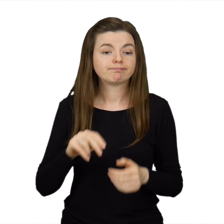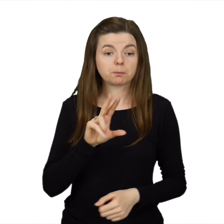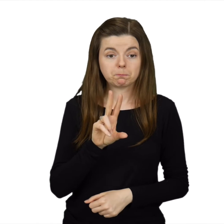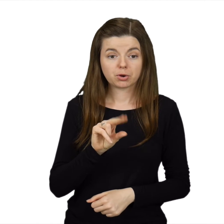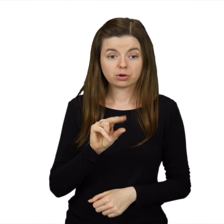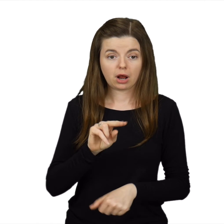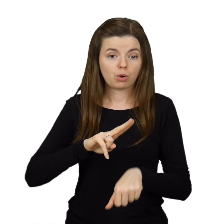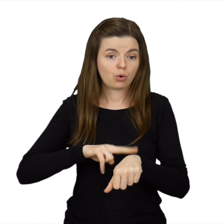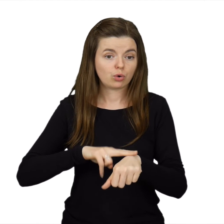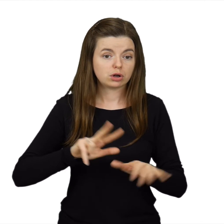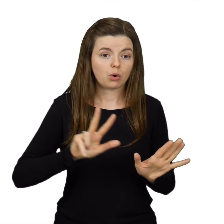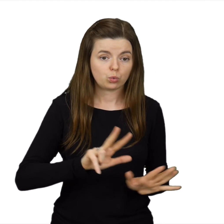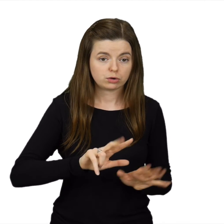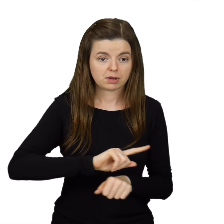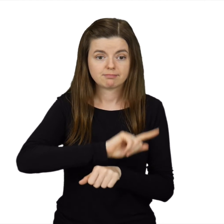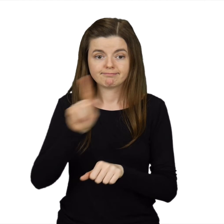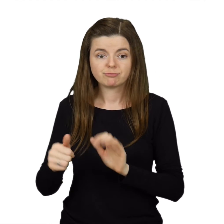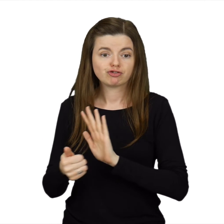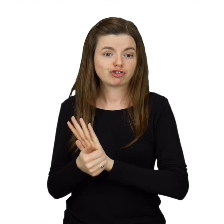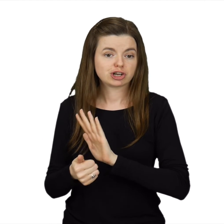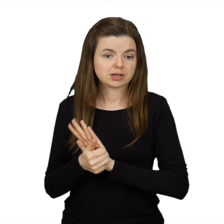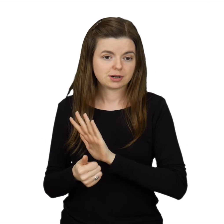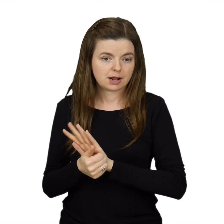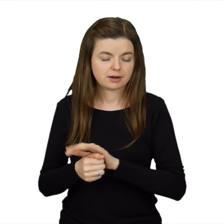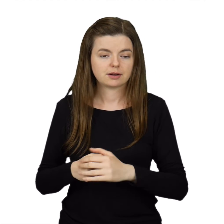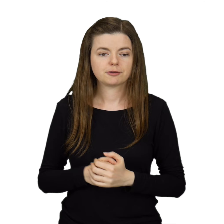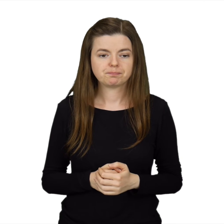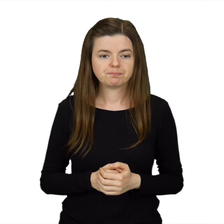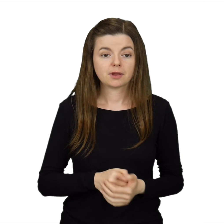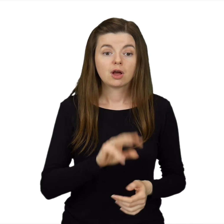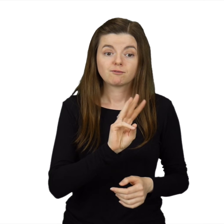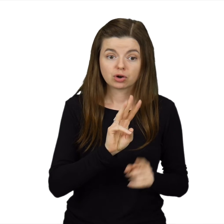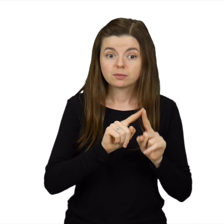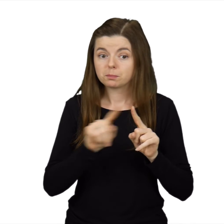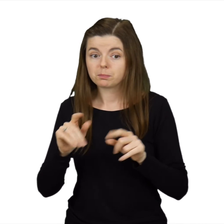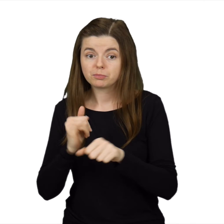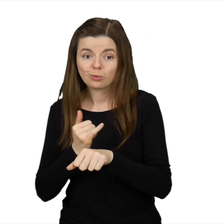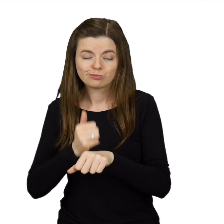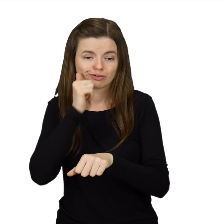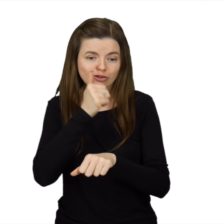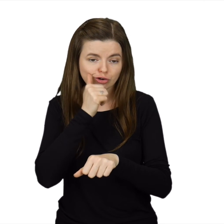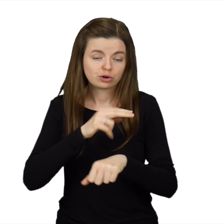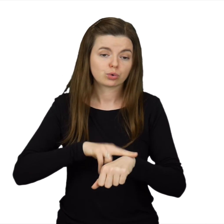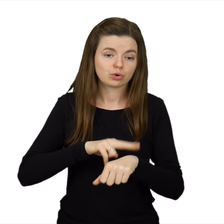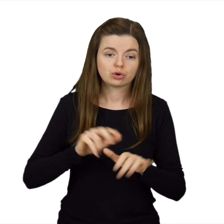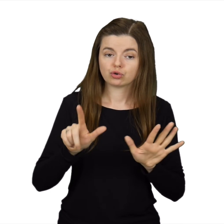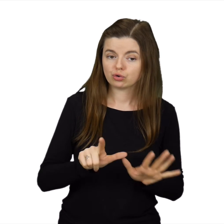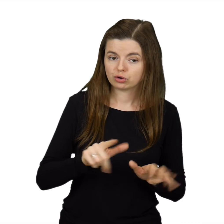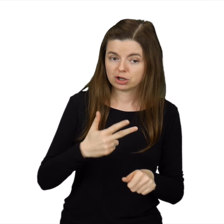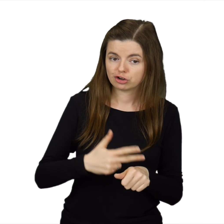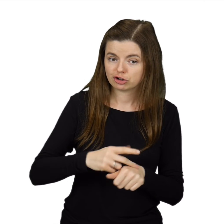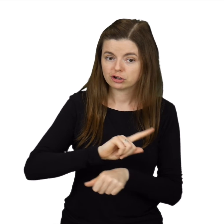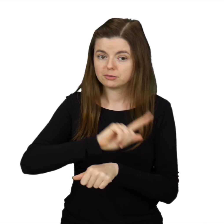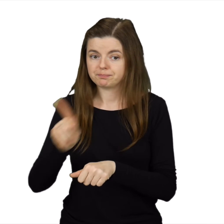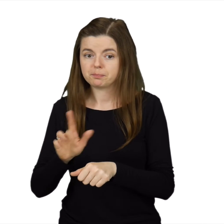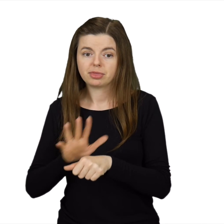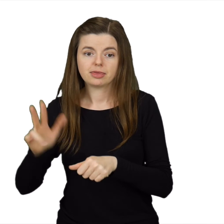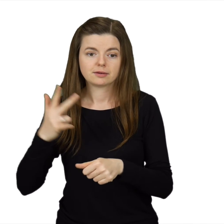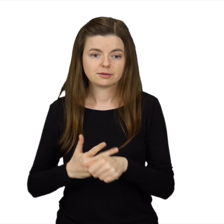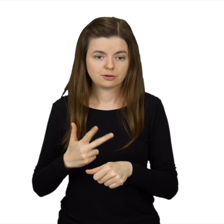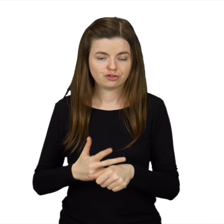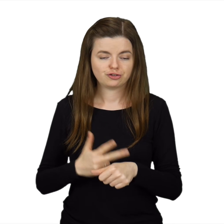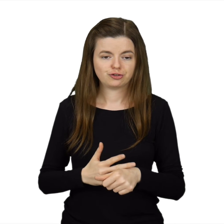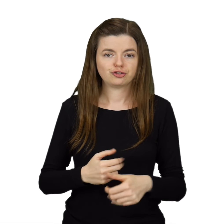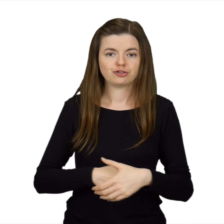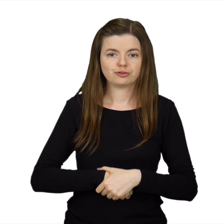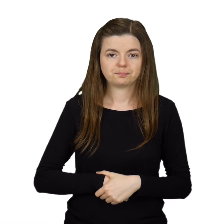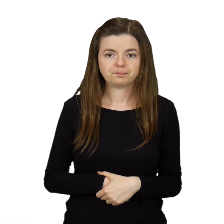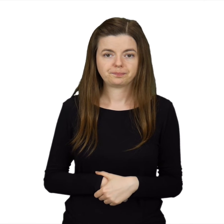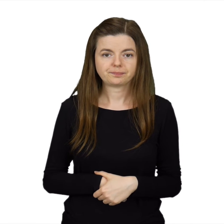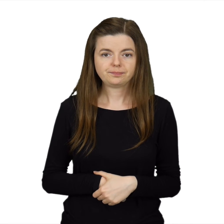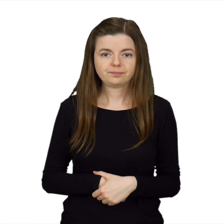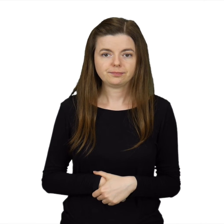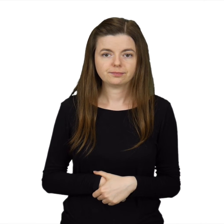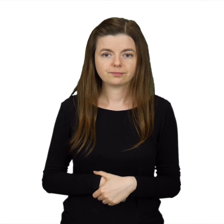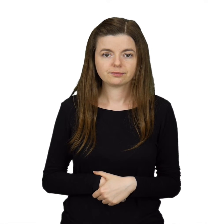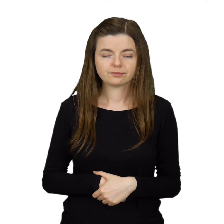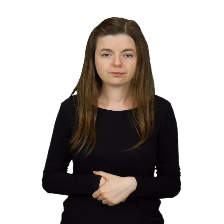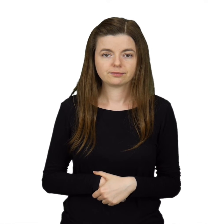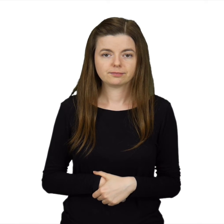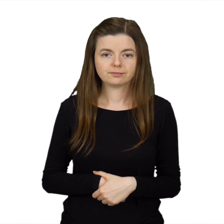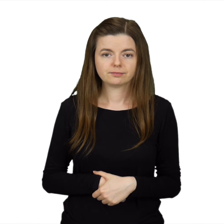PONIEDZIAŁEK 8.00- 16.00 WTOREK - PIĄTEK 7.30 – 15.30